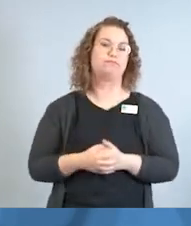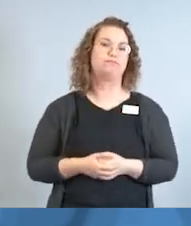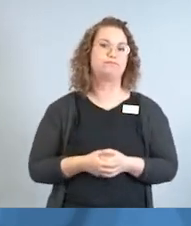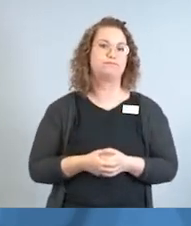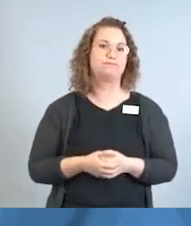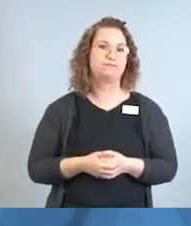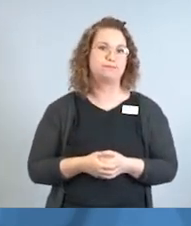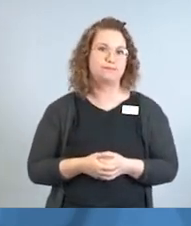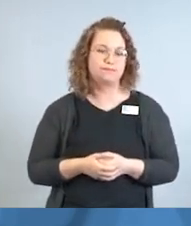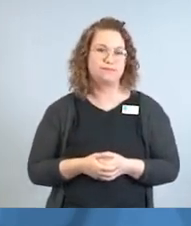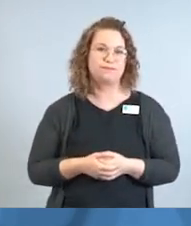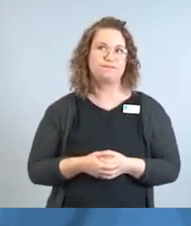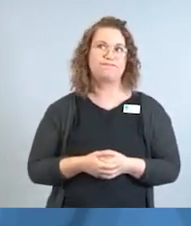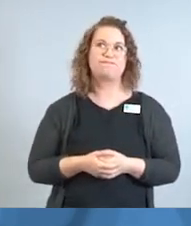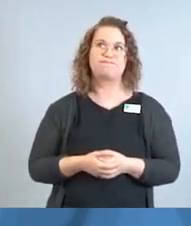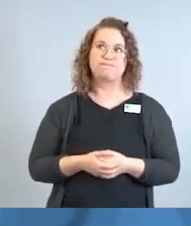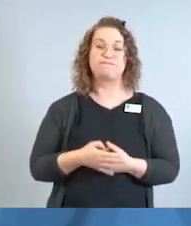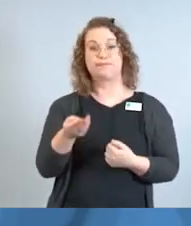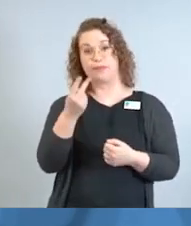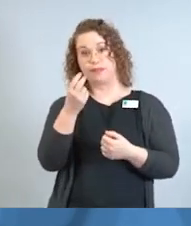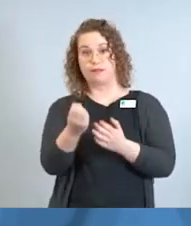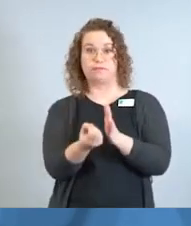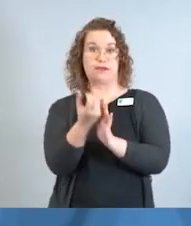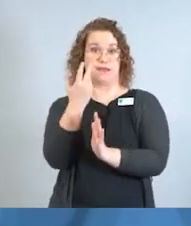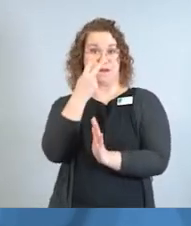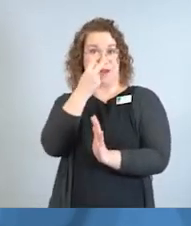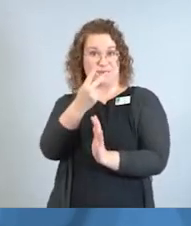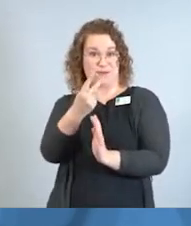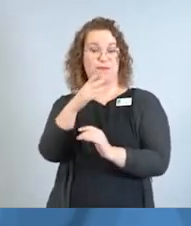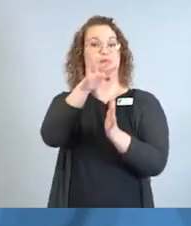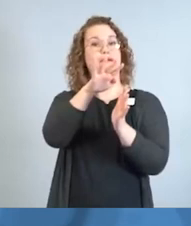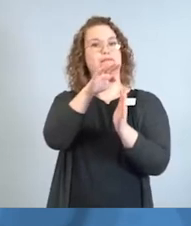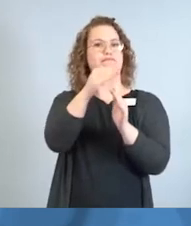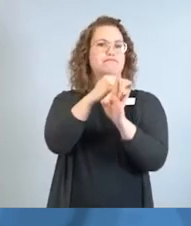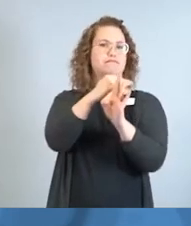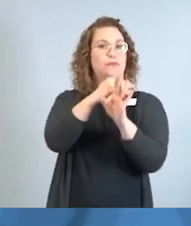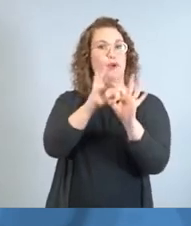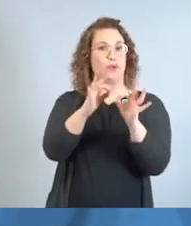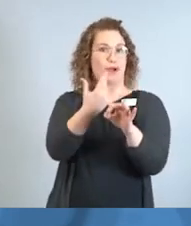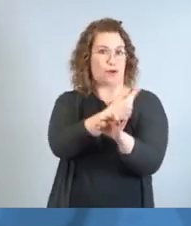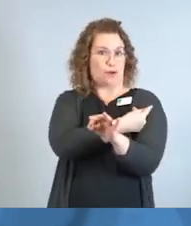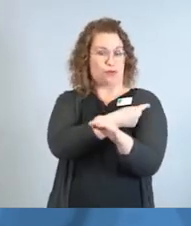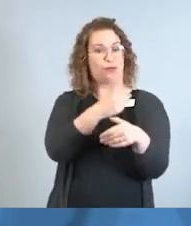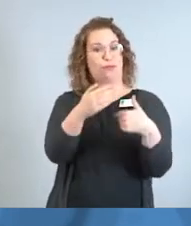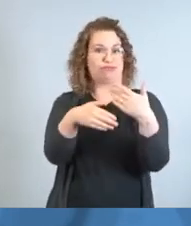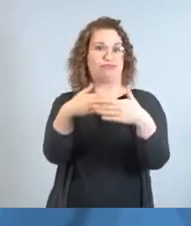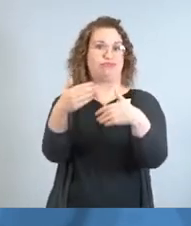Tässä on arvioita rokotusten etenemisestä. Ensimmäiset ryhmät on siis jo rokotettu.